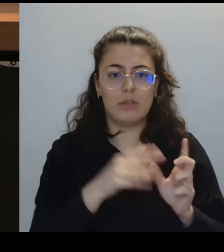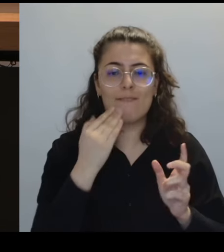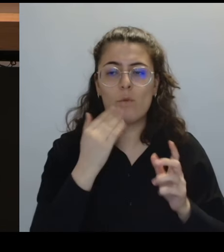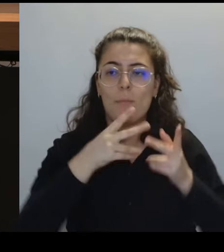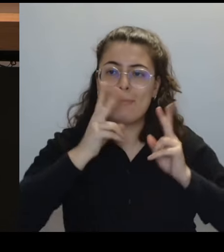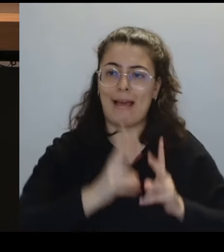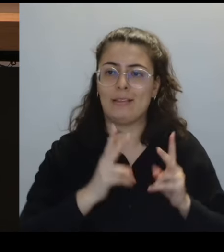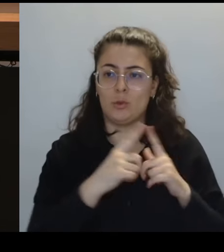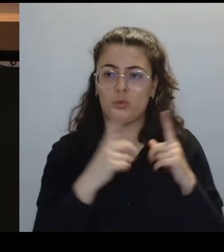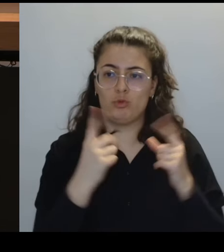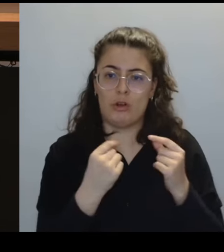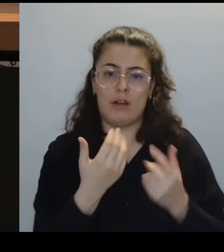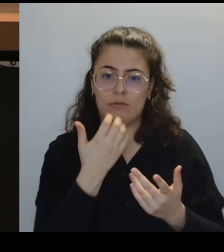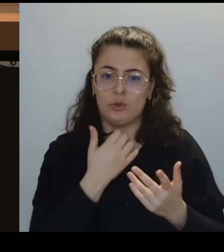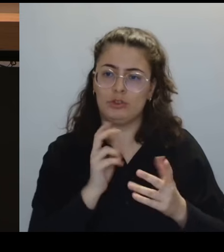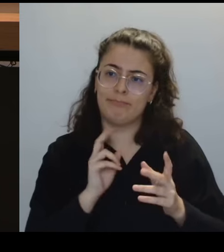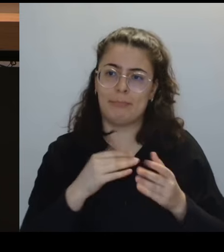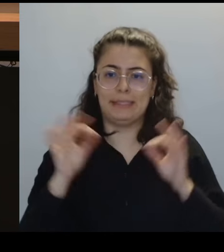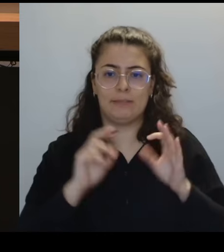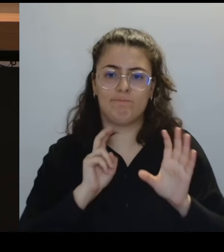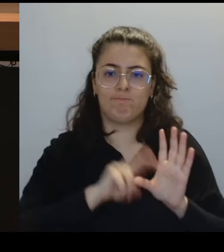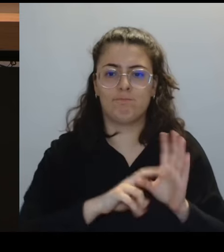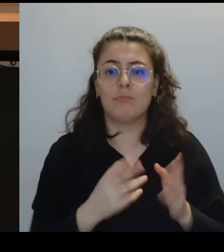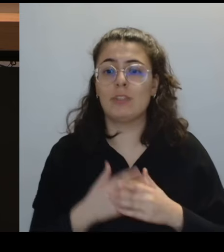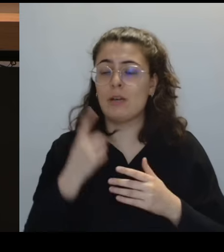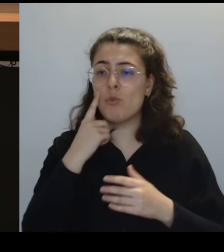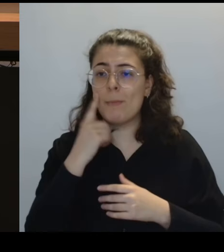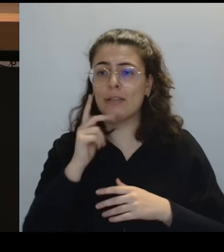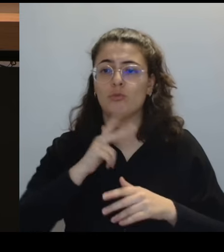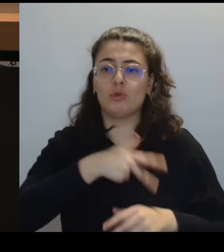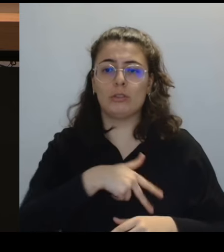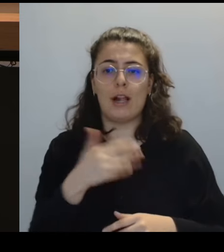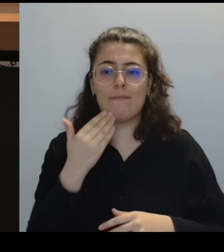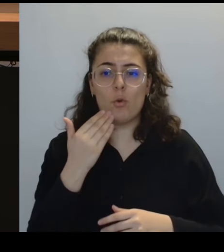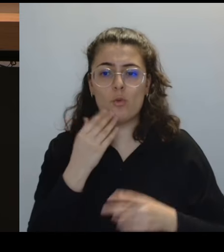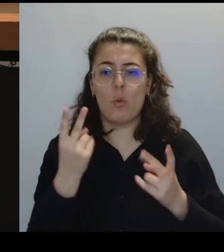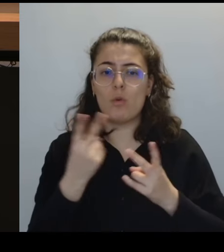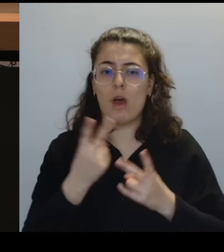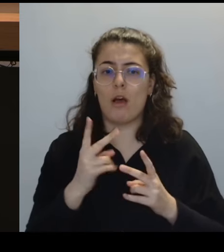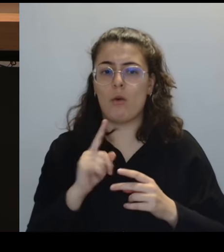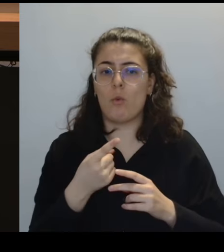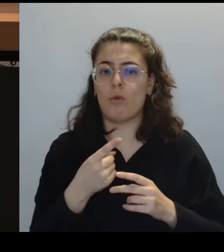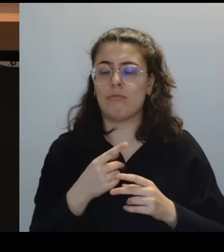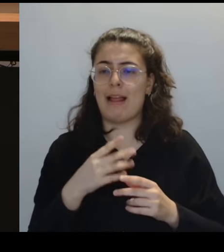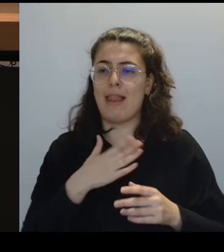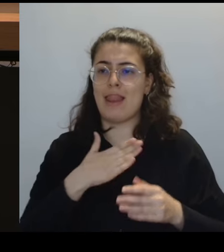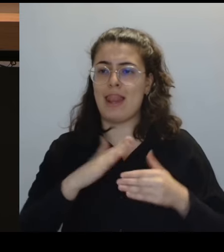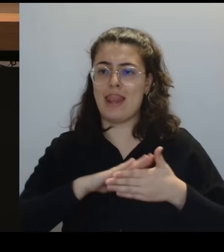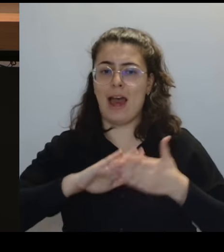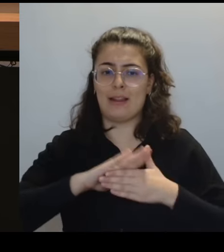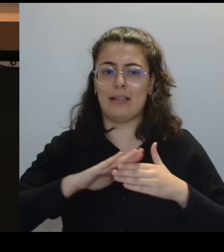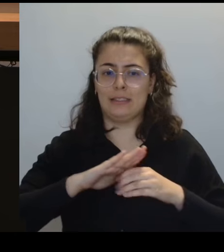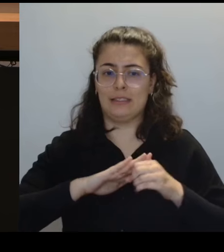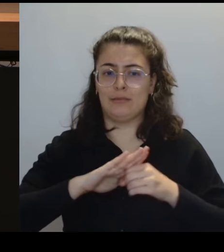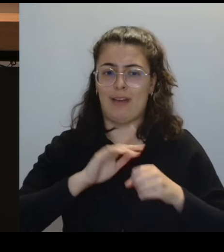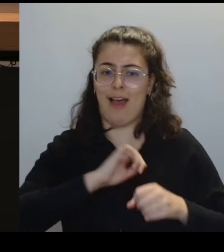Sozialwohnungen und dem Gros der landeseigenen Wohnungen ausschließt, die mit am prekärsten in unserer Stadt leben und die größte